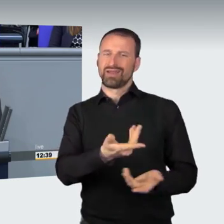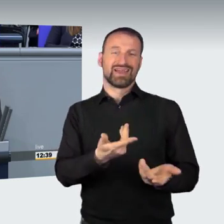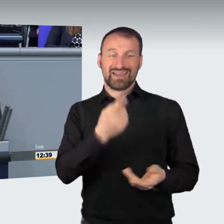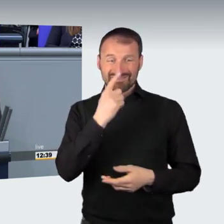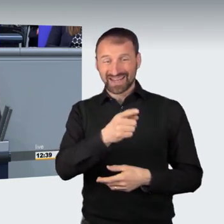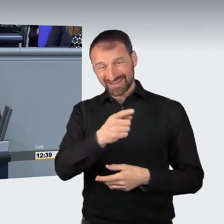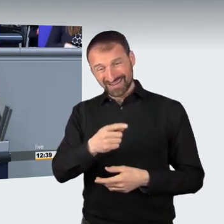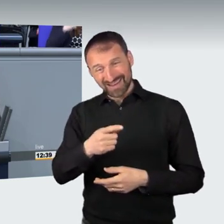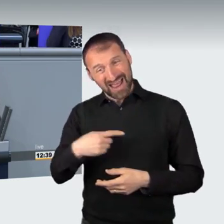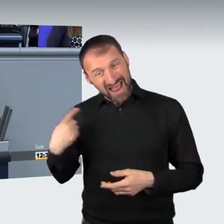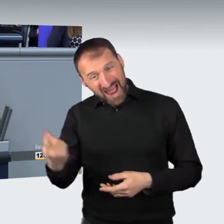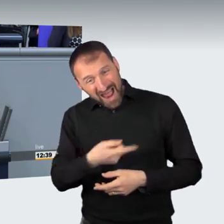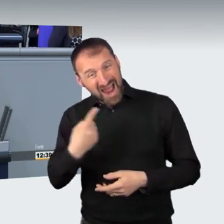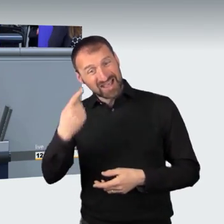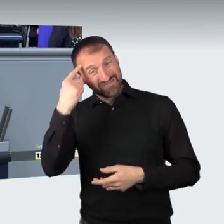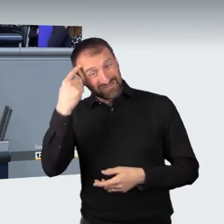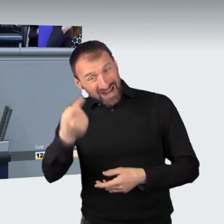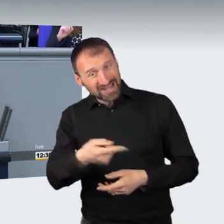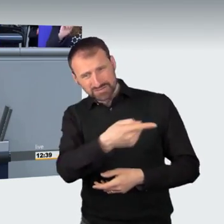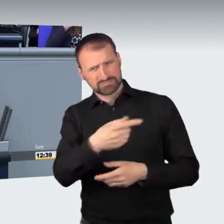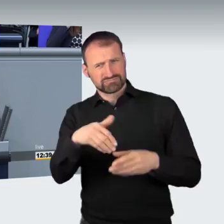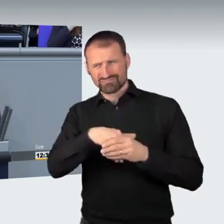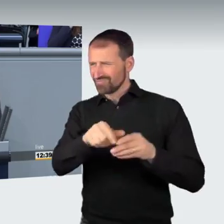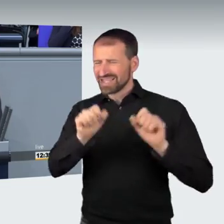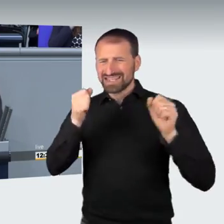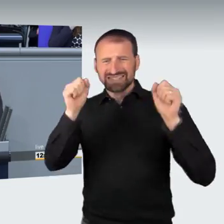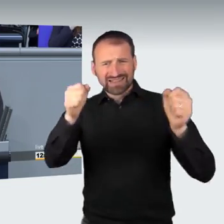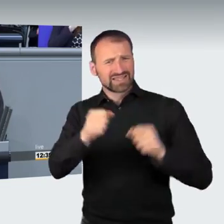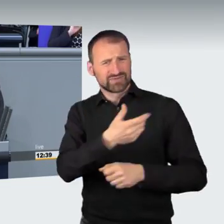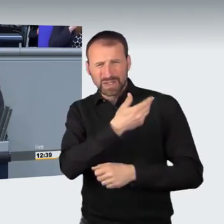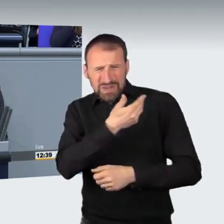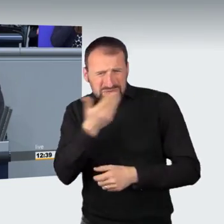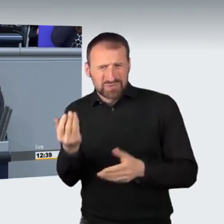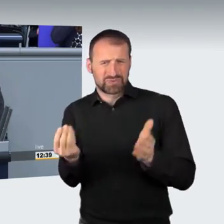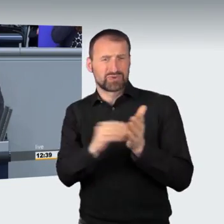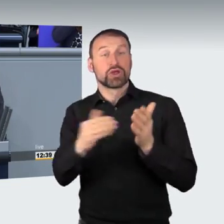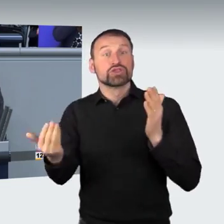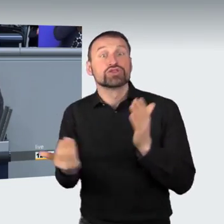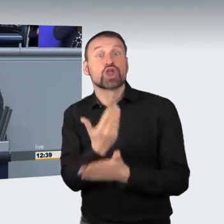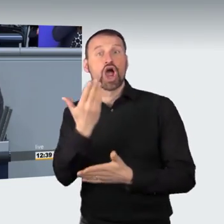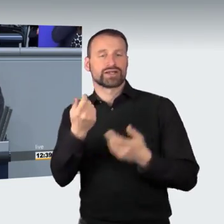Kein einziger Punkt in Ihren Initiativen schafft irgendeine neue bezahlbare Wohnung,